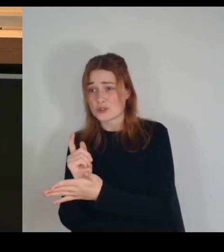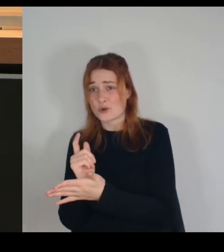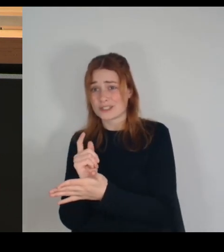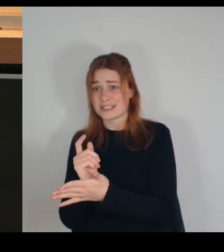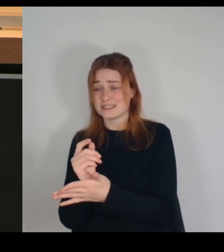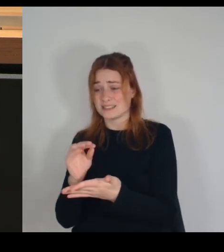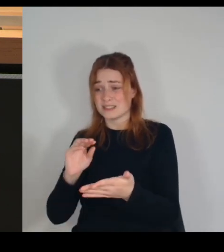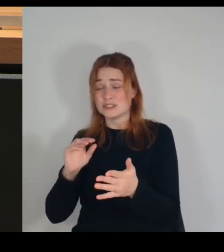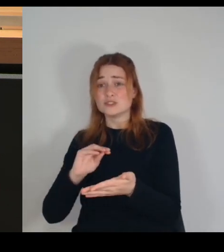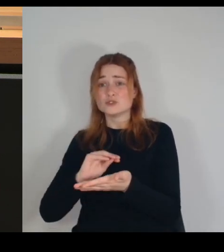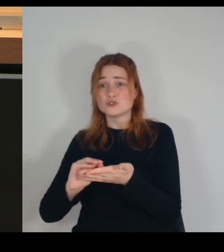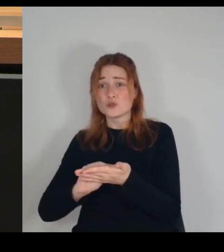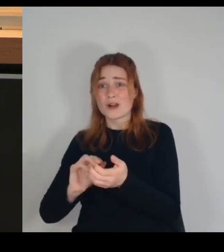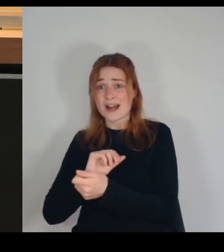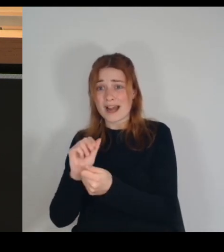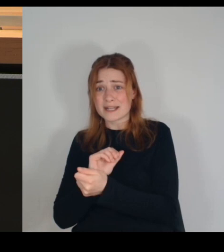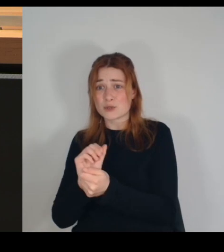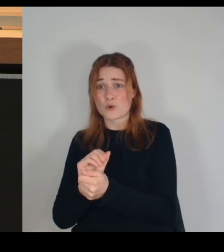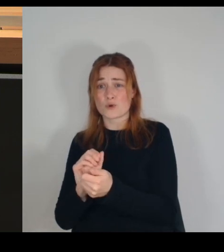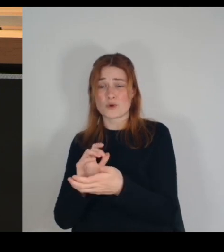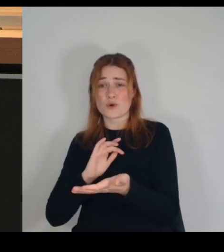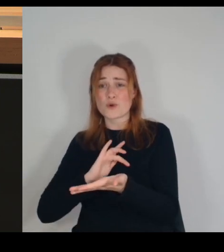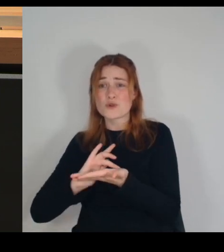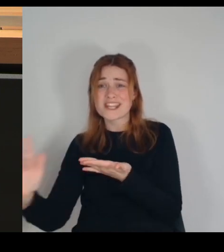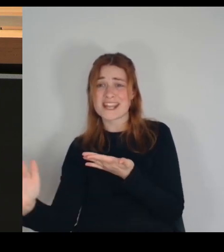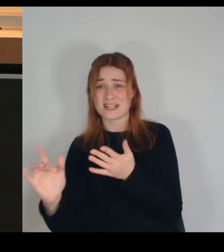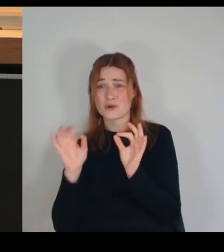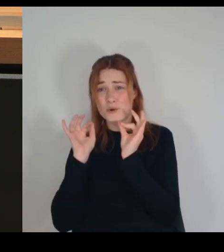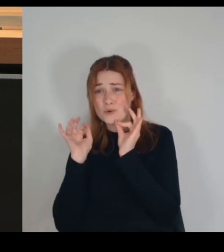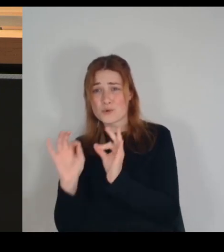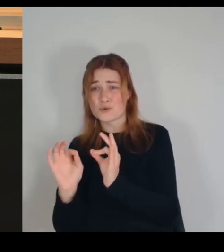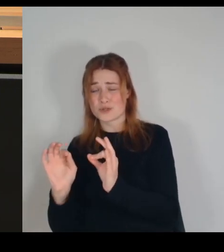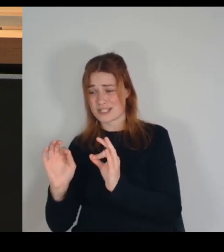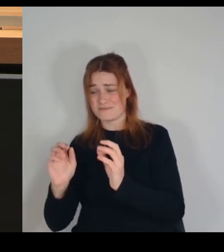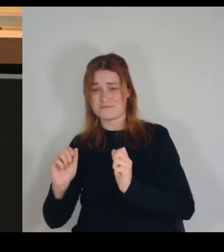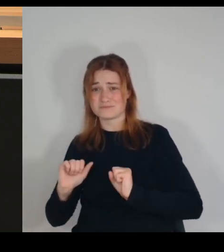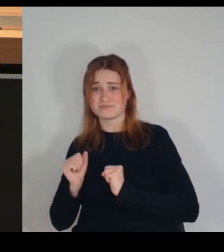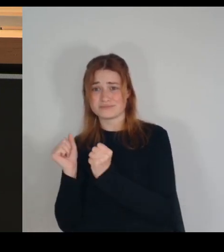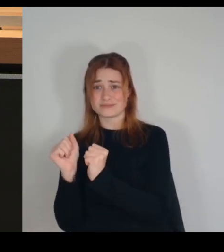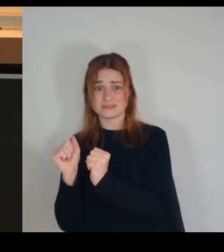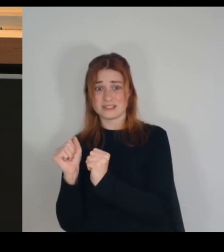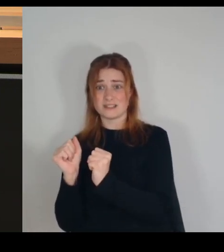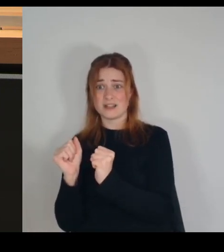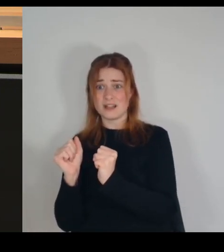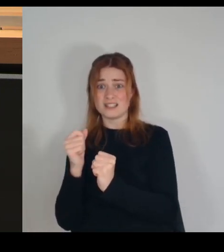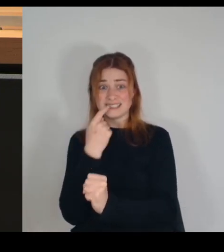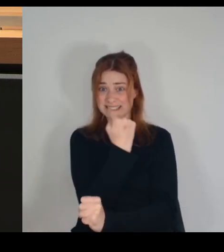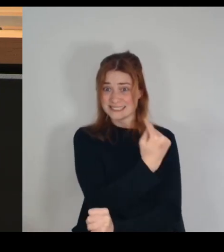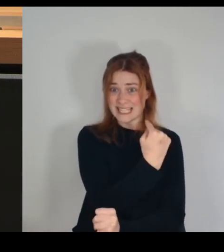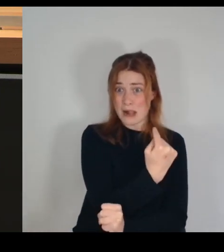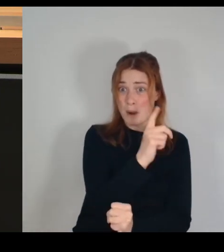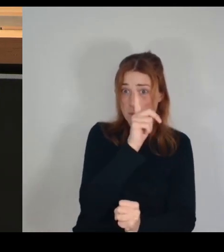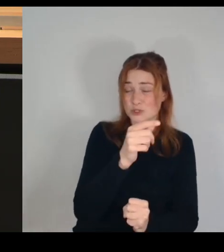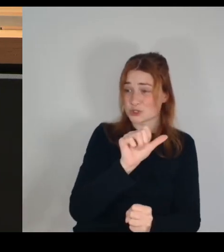dass erst die Eltern und Schüler auf die Missstände hinweisen müssen. Und den Punkt finde ich auch besonders nett.